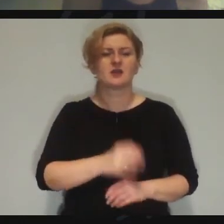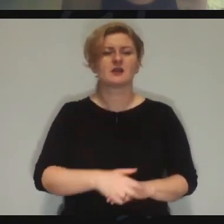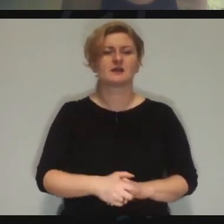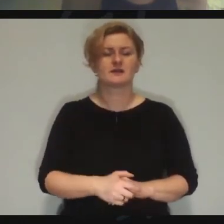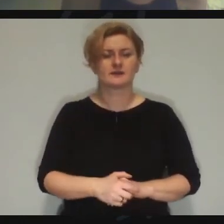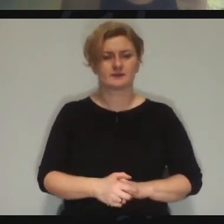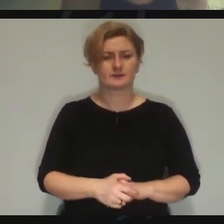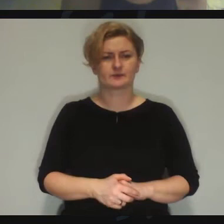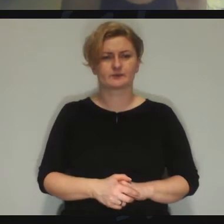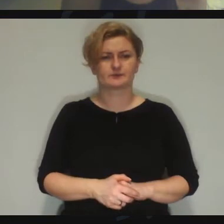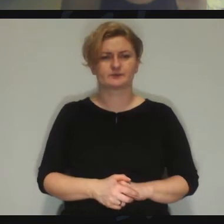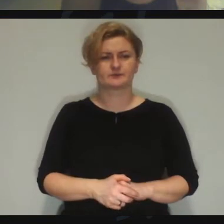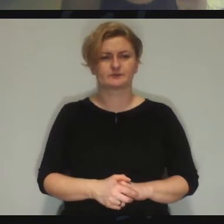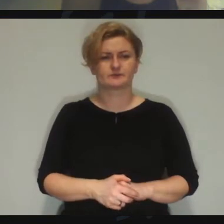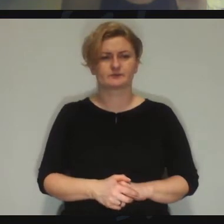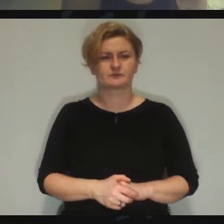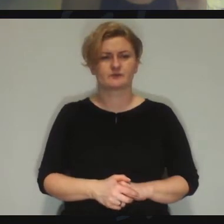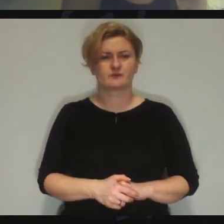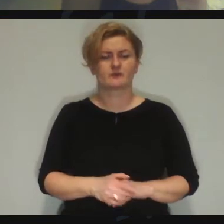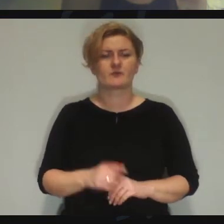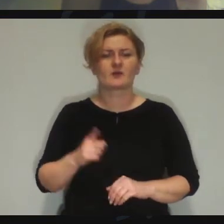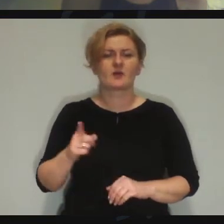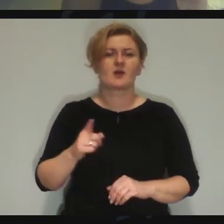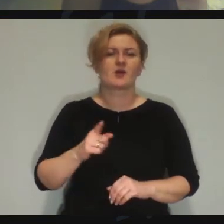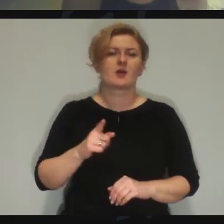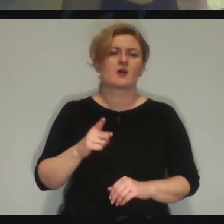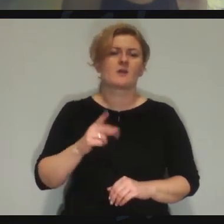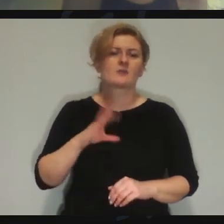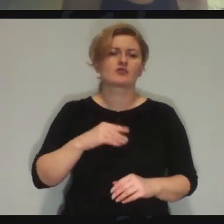o to, czy cyrk jest passé, czy ktoś by się z tego wyśmiewał: